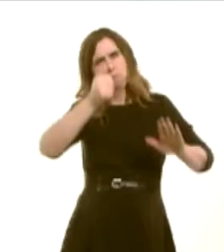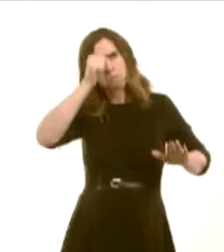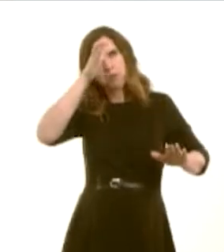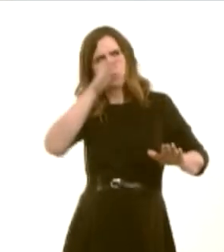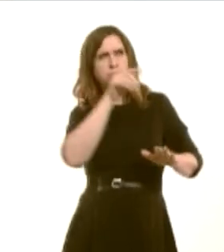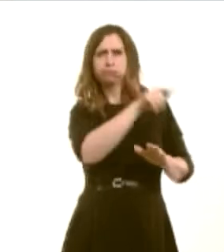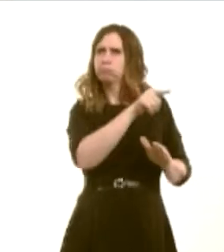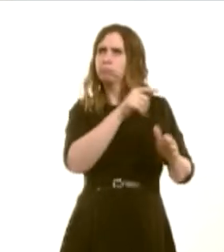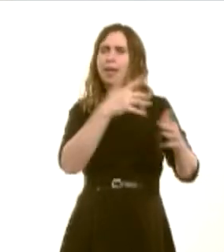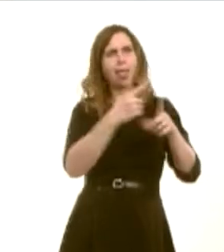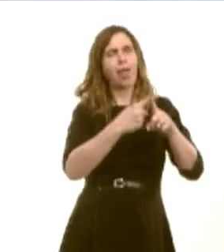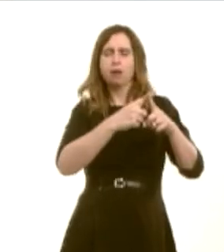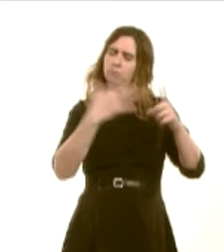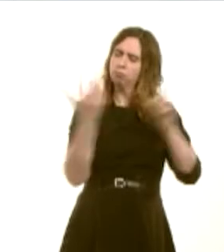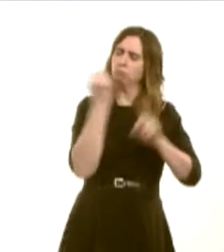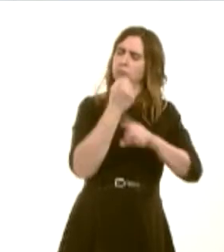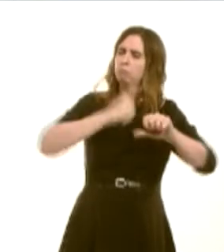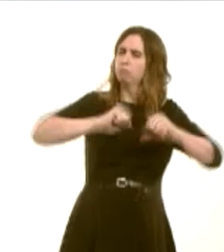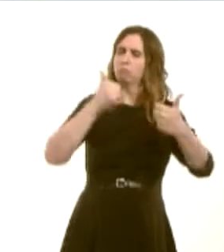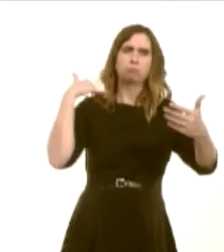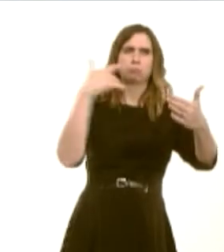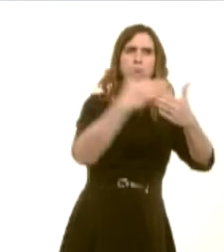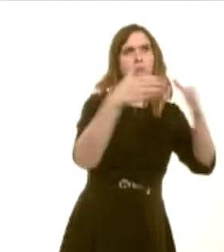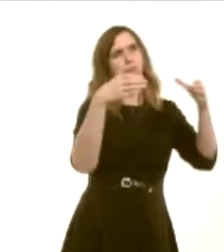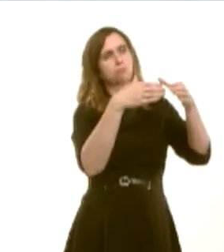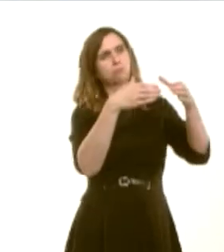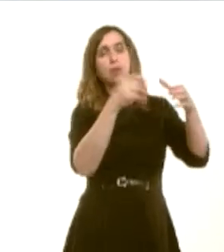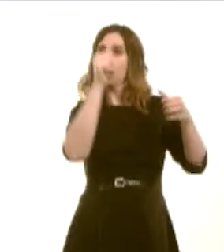Maeín broses gudd, ac, er tegwch ‚ír cyrff sydd wedi cyflwyno ceisiadau ac er sicrhau